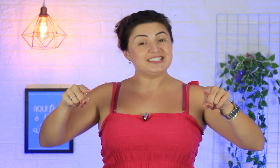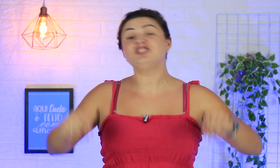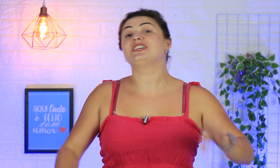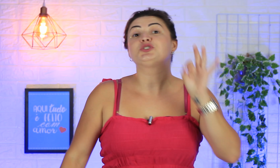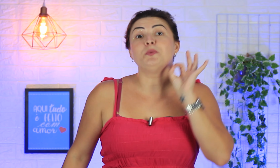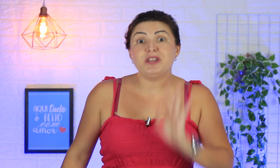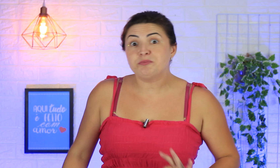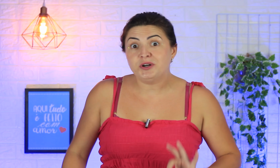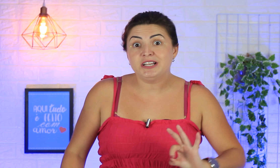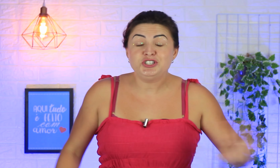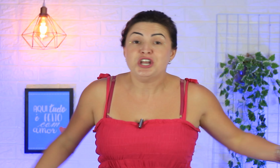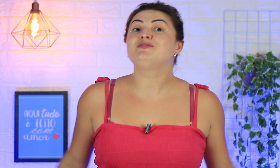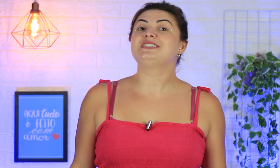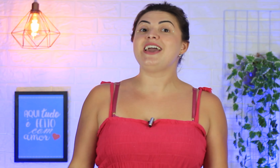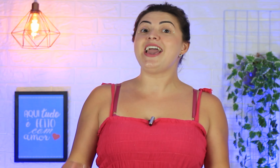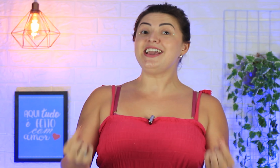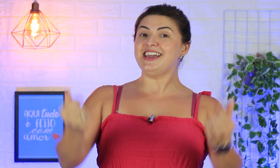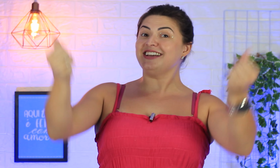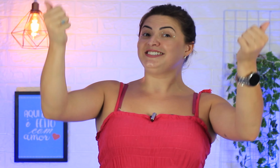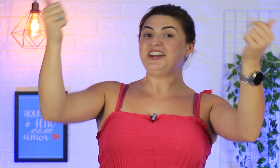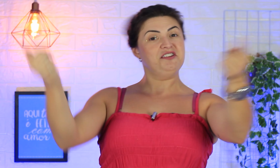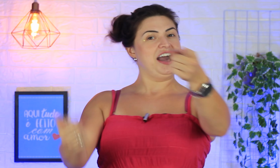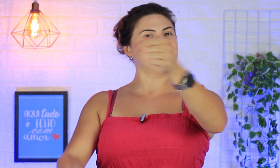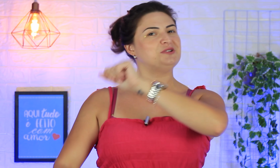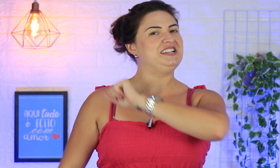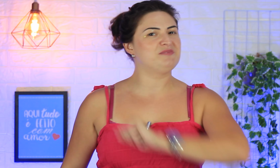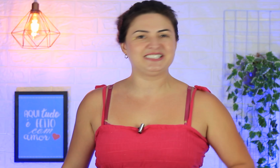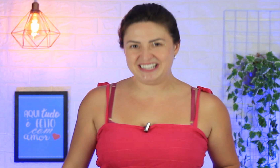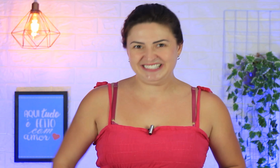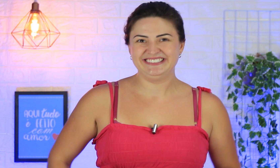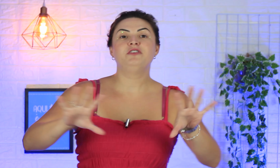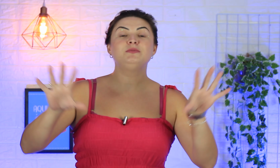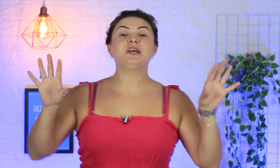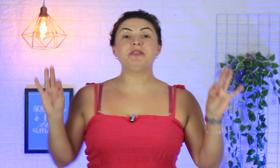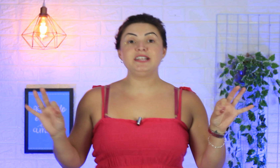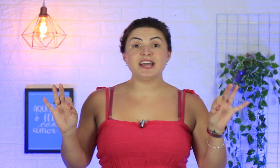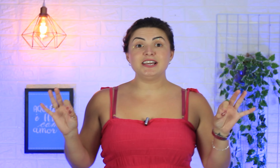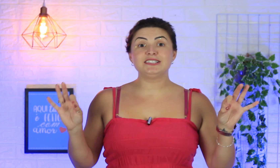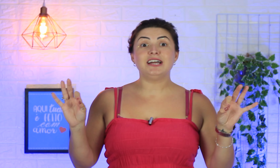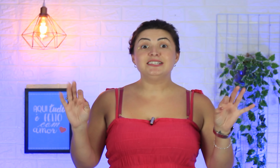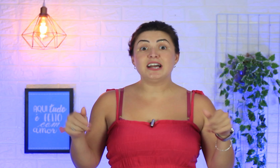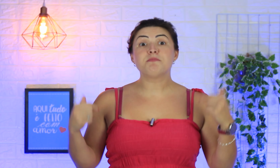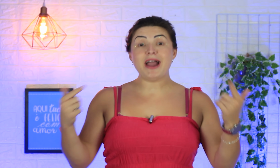essa dica super importante para você enriquecer a sua libras aí vamos aprender aqui a sinalizar